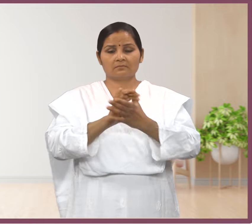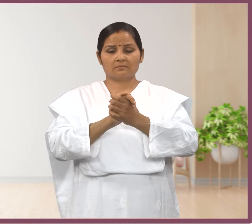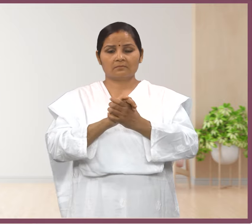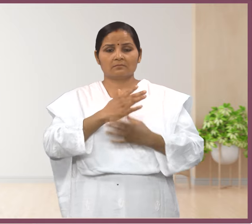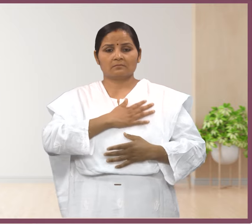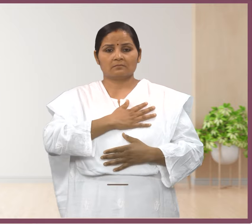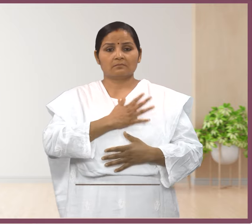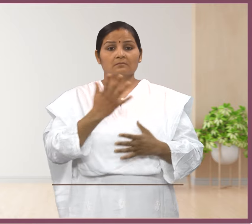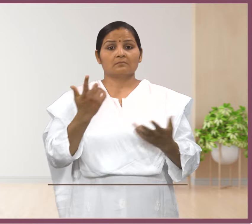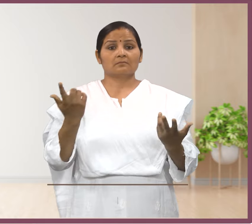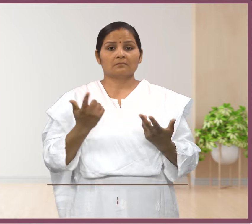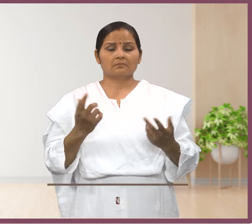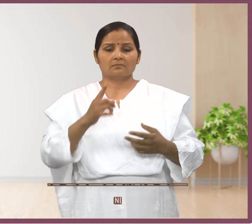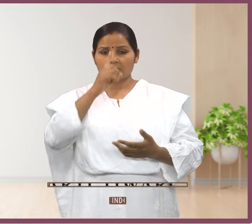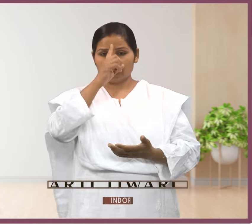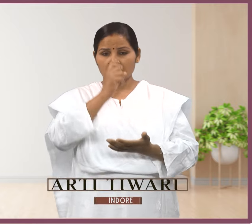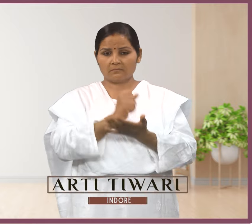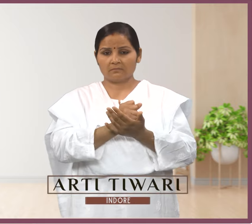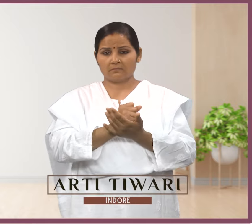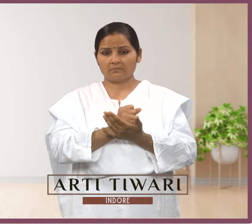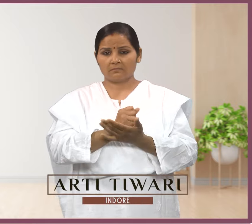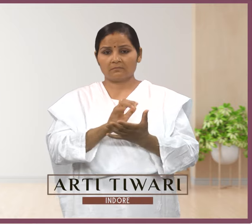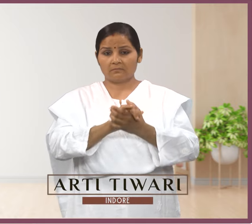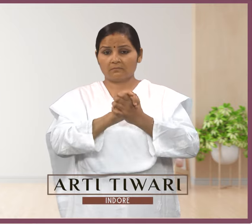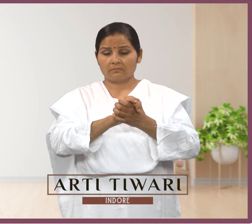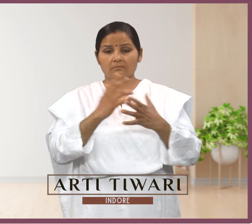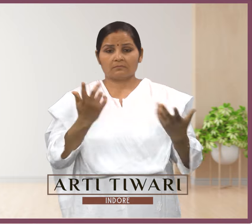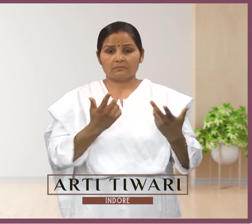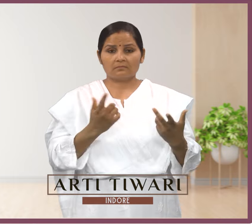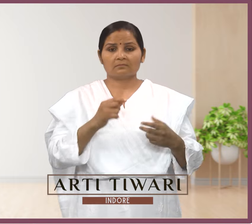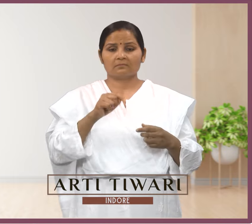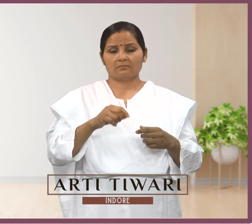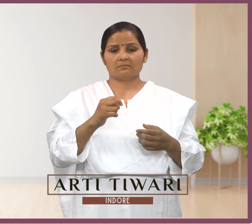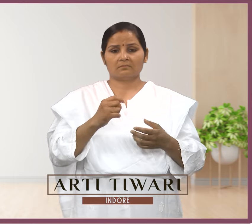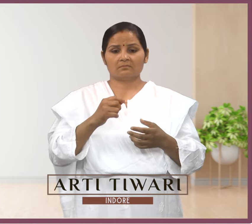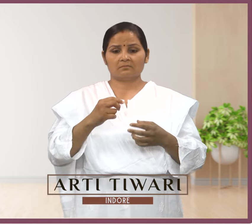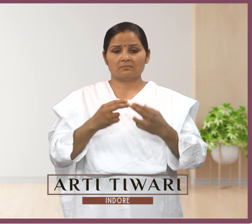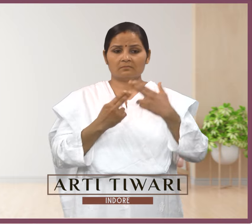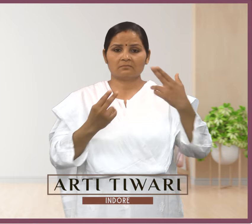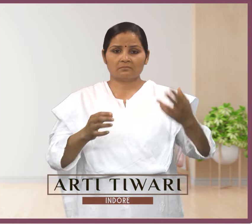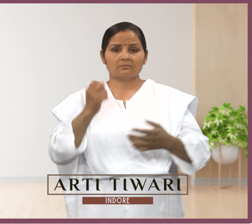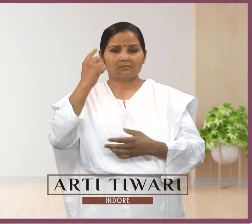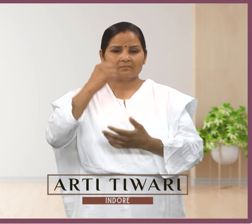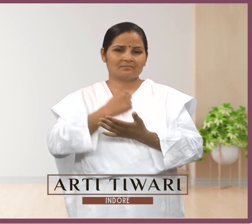నిశ్చయం అంటే ఏమిటో మనం ఒక కథ నుండి అర్థం చేసుకోవడానికి ప్రయత్నిద్దాము.